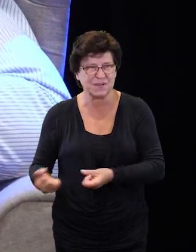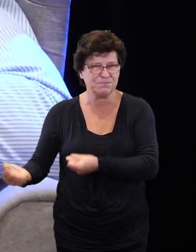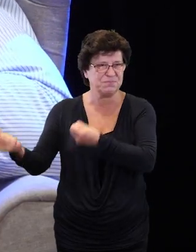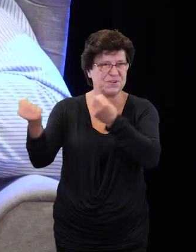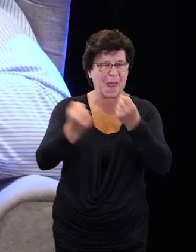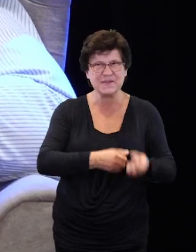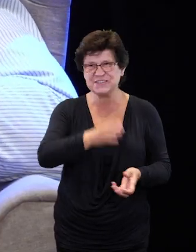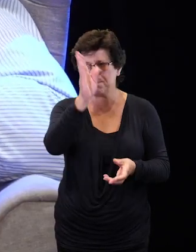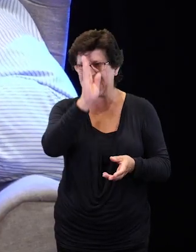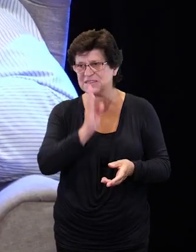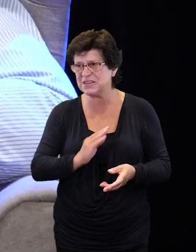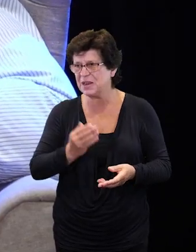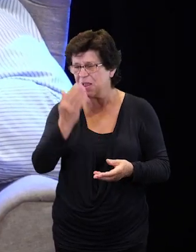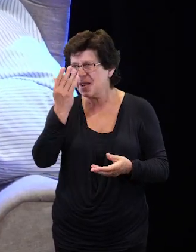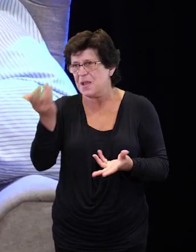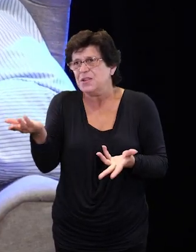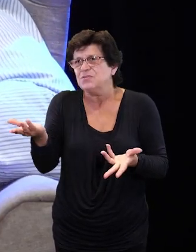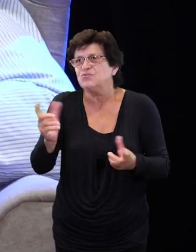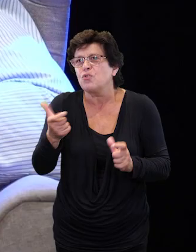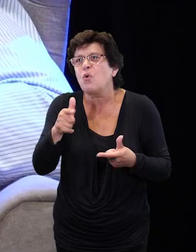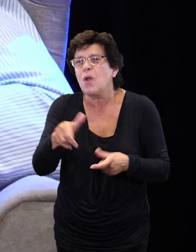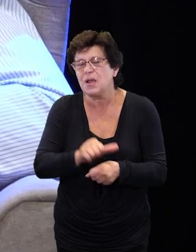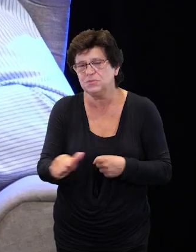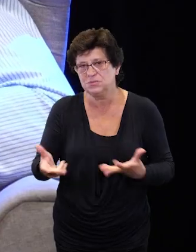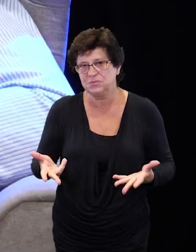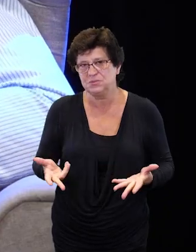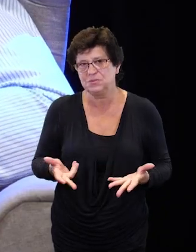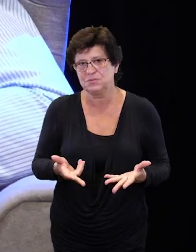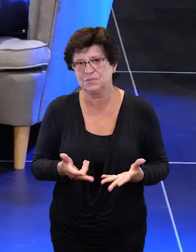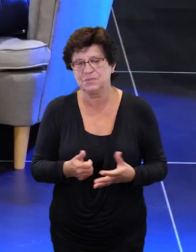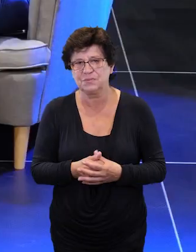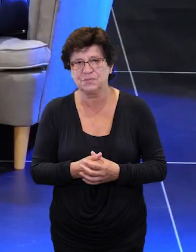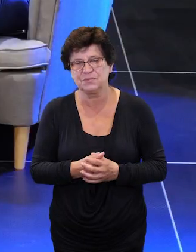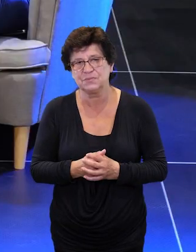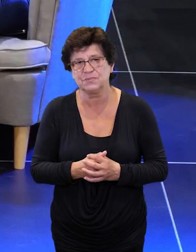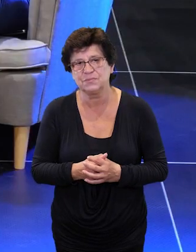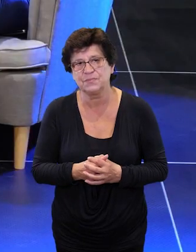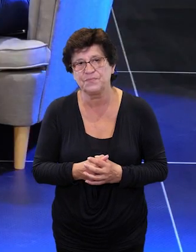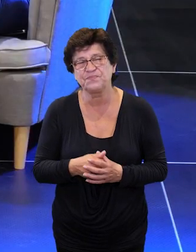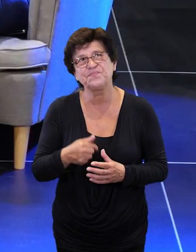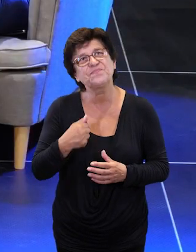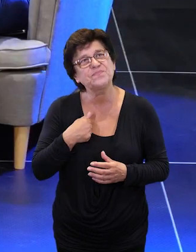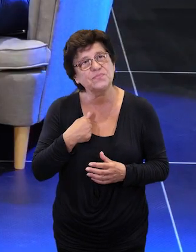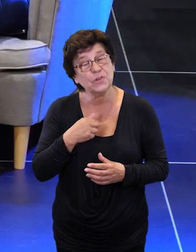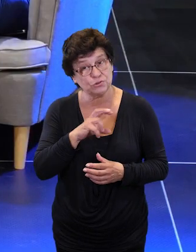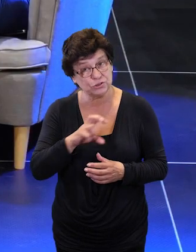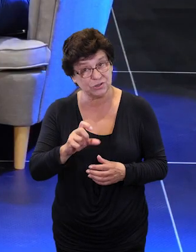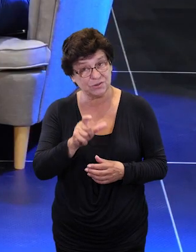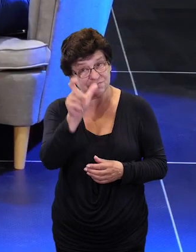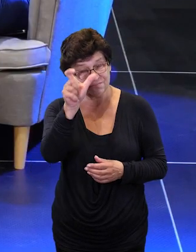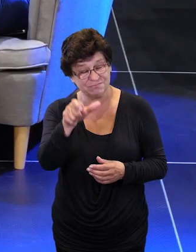nie do końca wiadomo nawet, co to jest". Czy w pańskiej praktyce miał już pan okazję